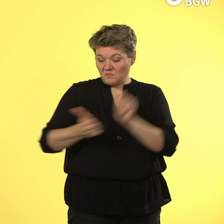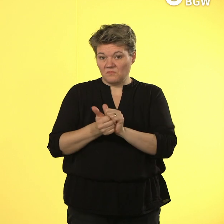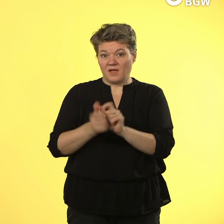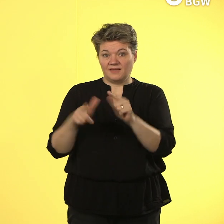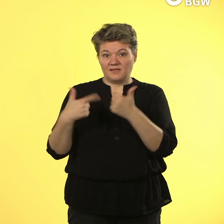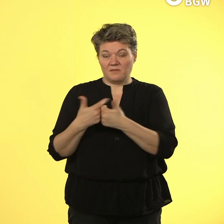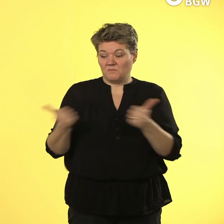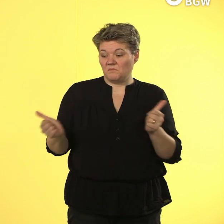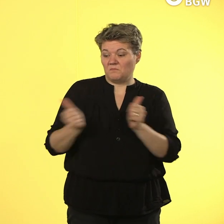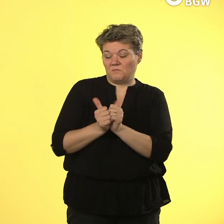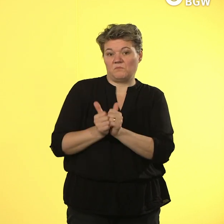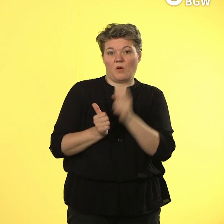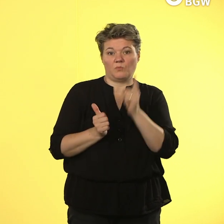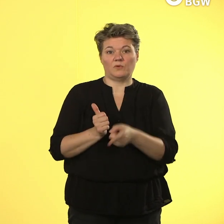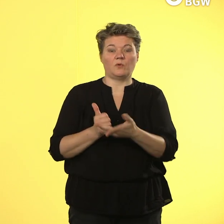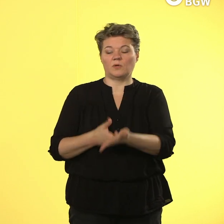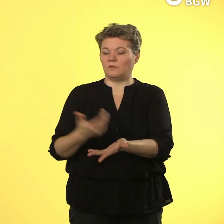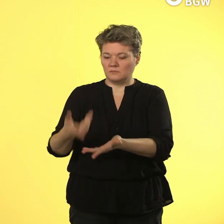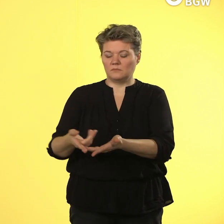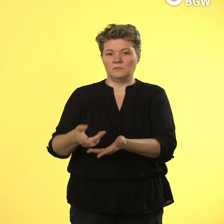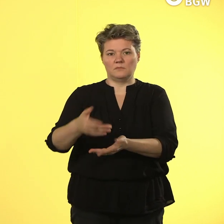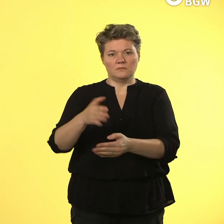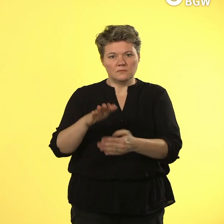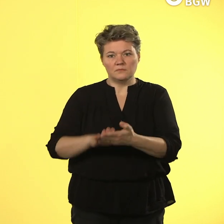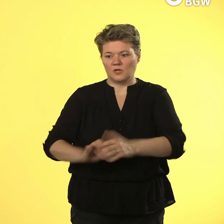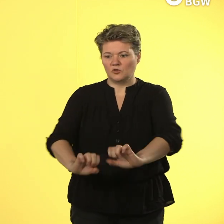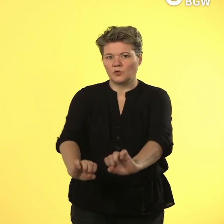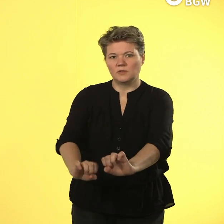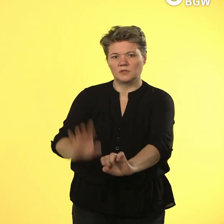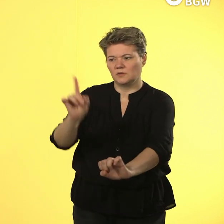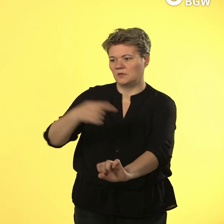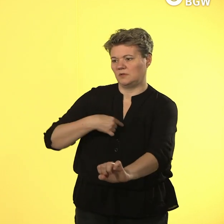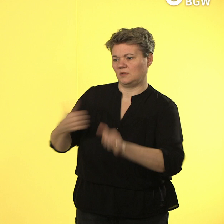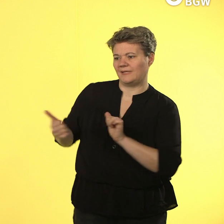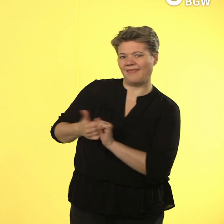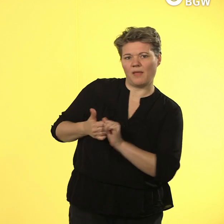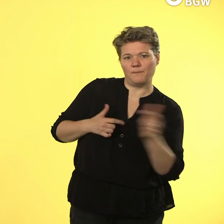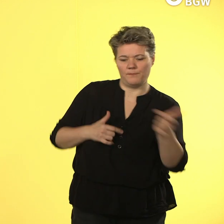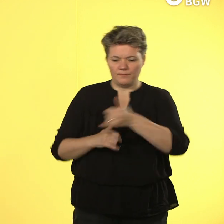die wir schützen mussten und dann eine Gruppenleitung kriegen, obwohl wir Briefe geschrieben haben an die Geschäftsleitung, wie blöd wir das finden.